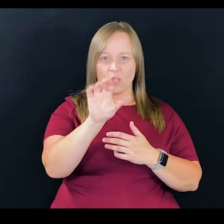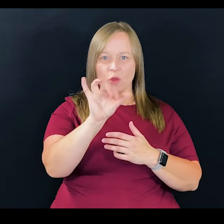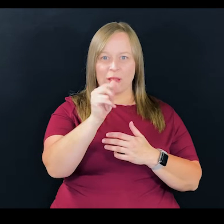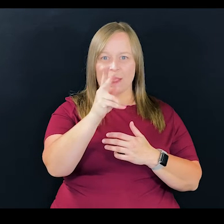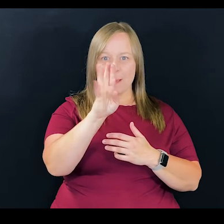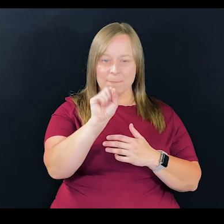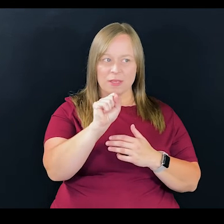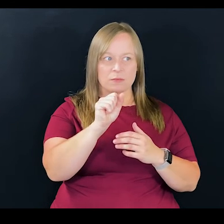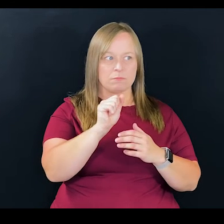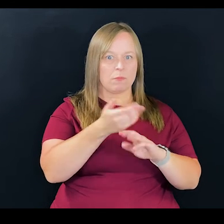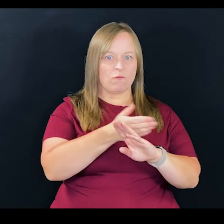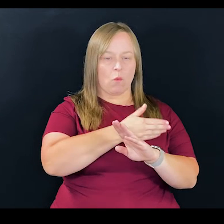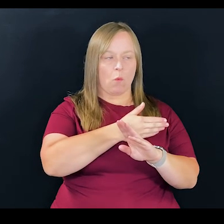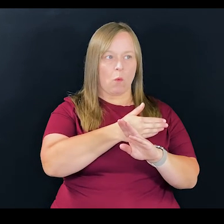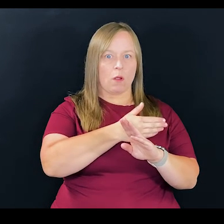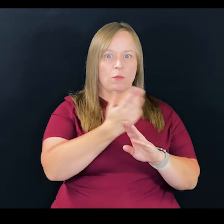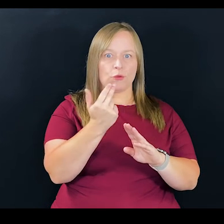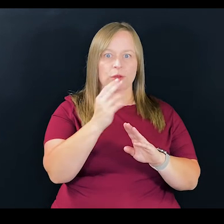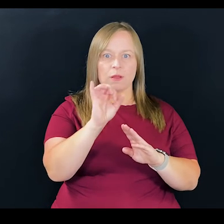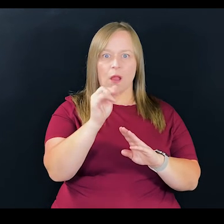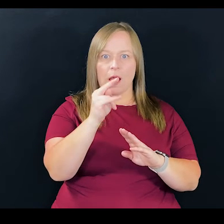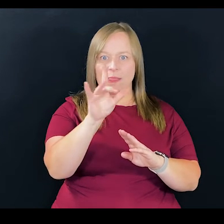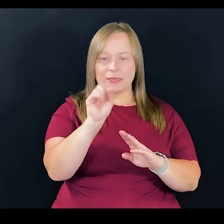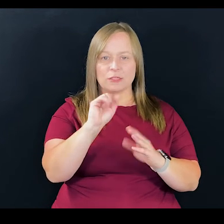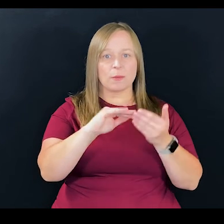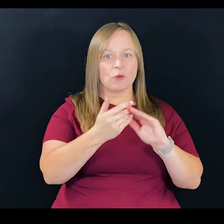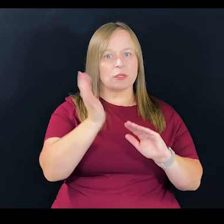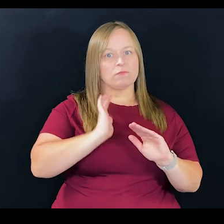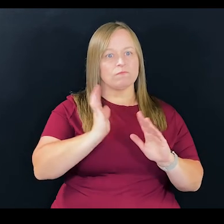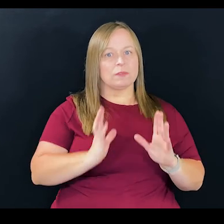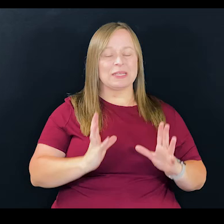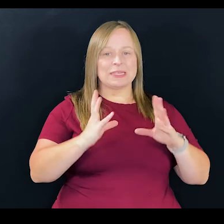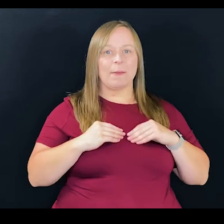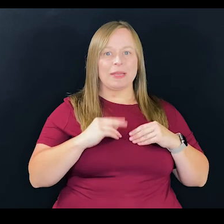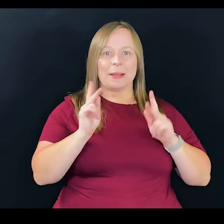antes del proceso de colonización, nuestras comunidades estaban aceptando